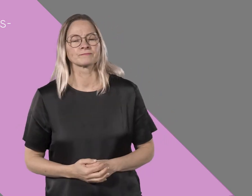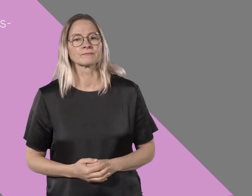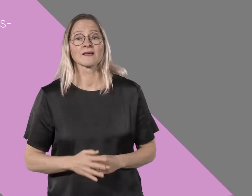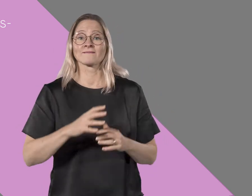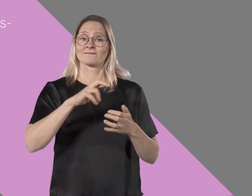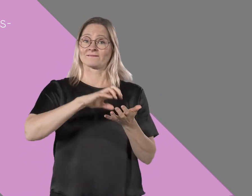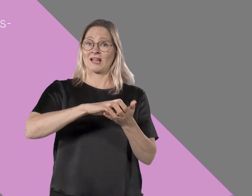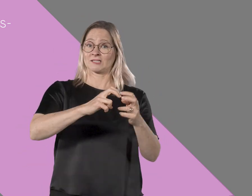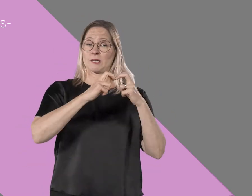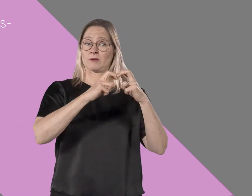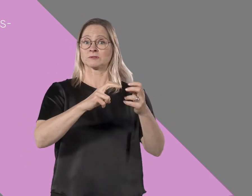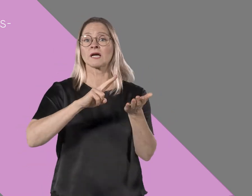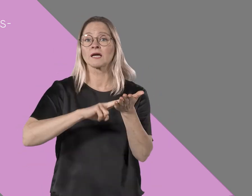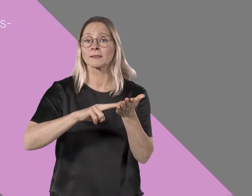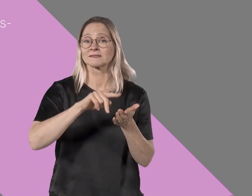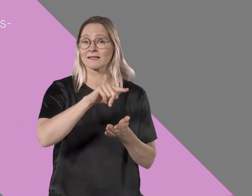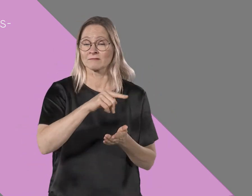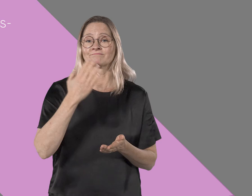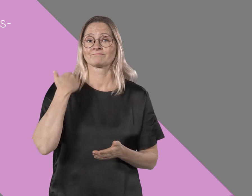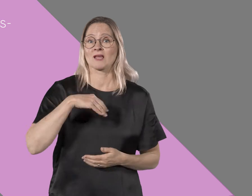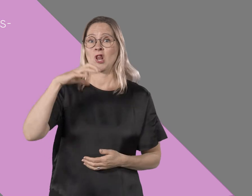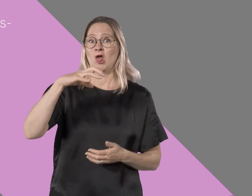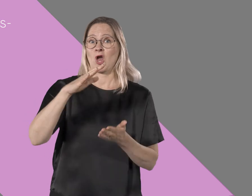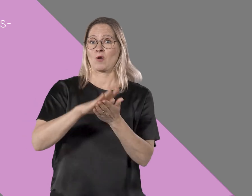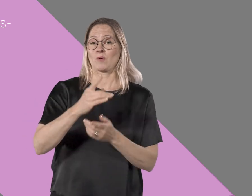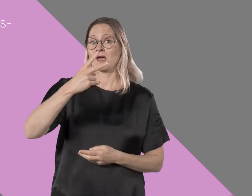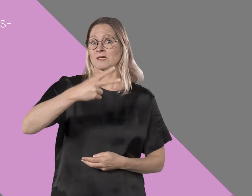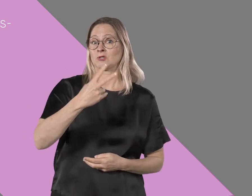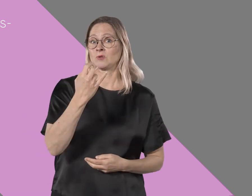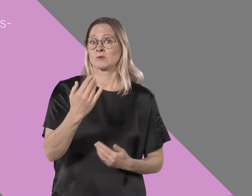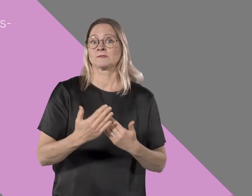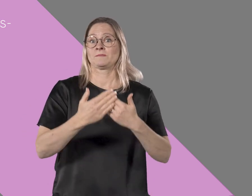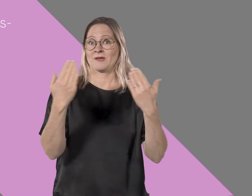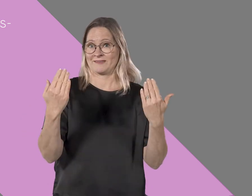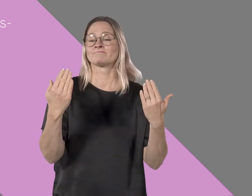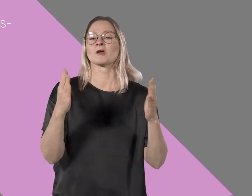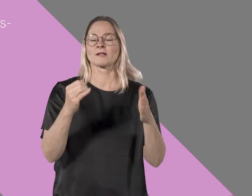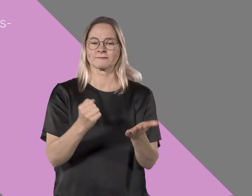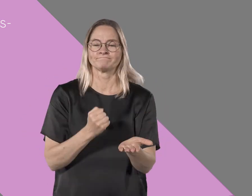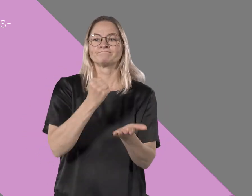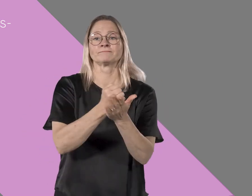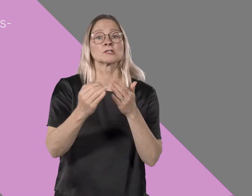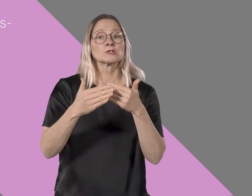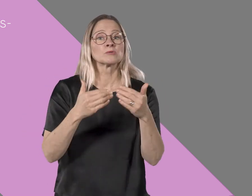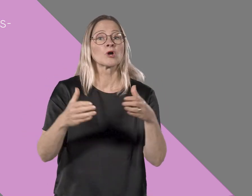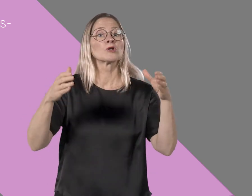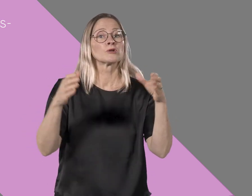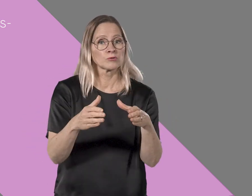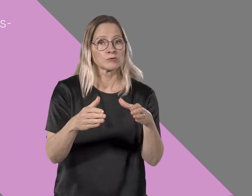Valtioneuvoston kanslia on 26.10.2022 asettanut työryhmän, -